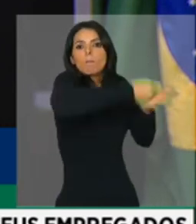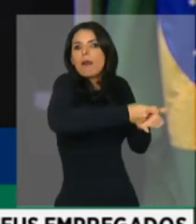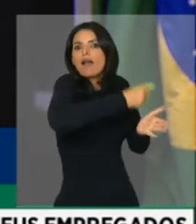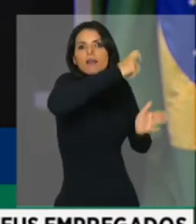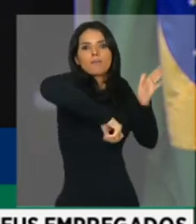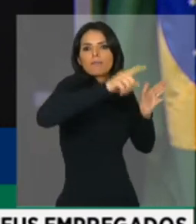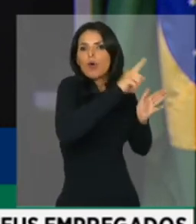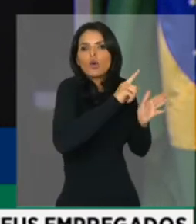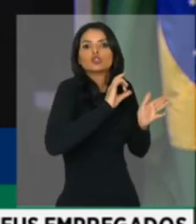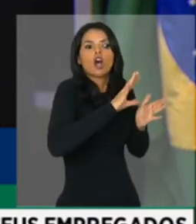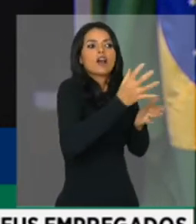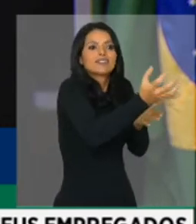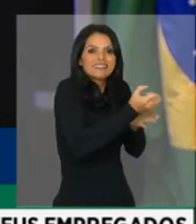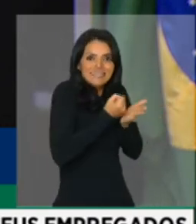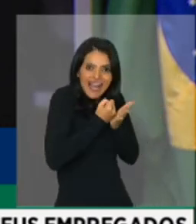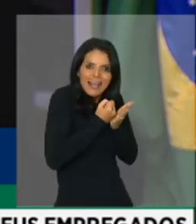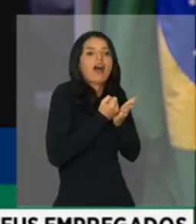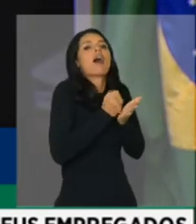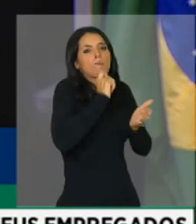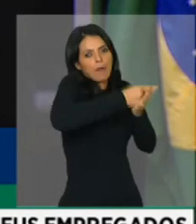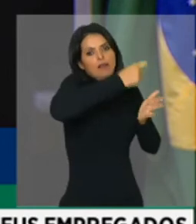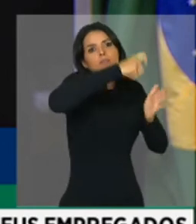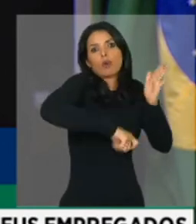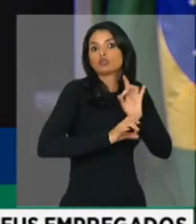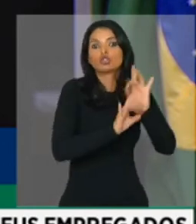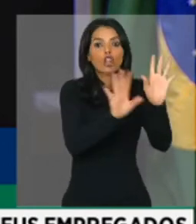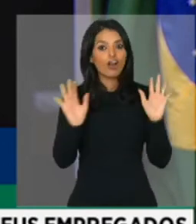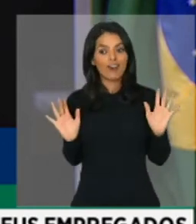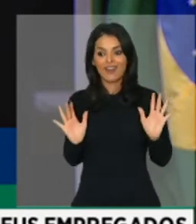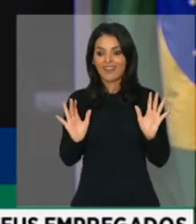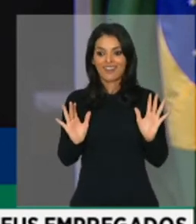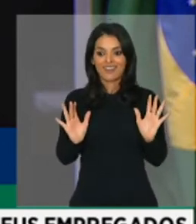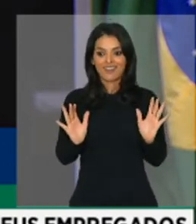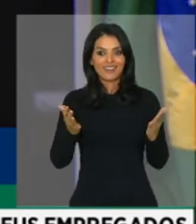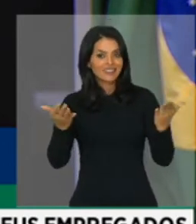QUANDO SACA O DINHEIRO DO FUNDO ESPECIAL, VAMOS LÁ ... SENHORAS E SENHORES JÁ VIRAM RICOS SACAREM DINHEIRO? OS